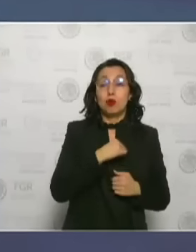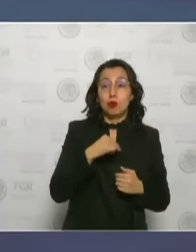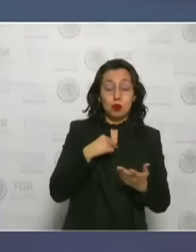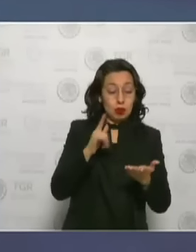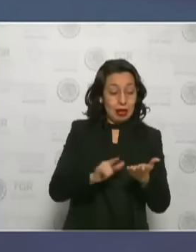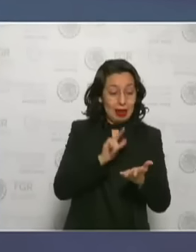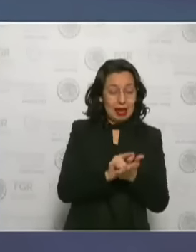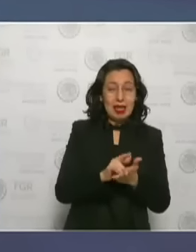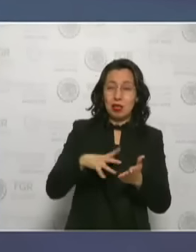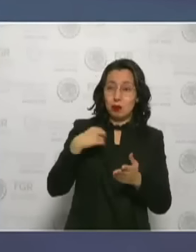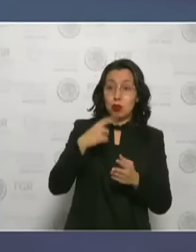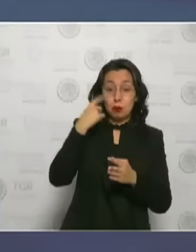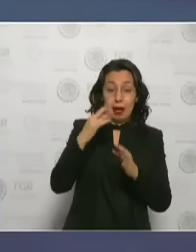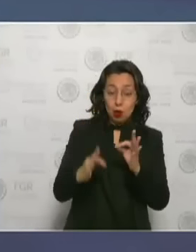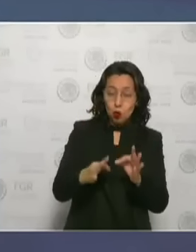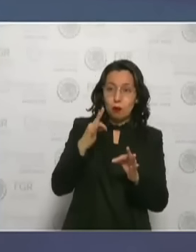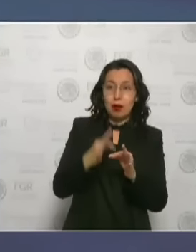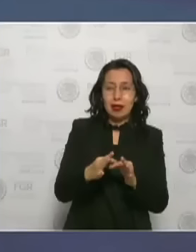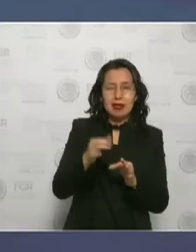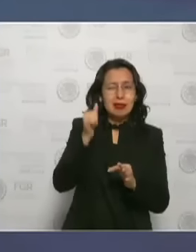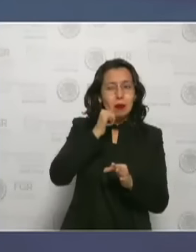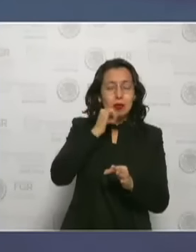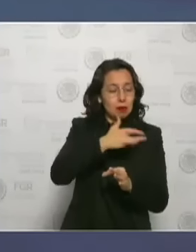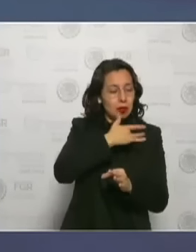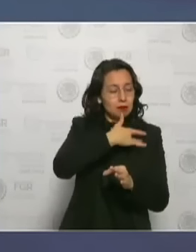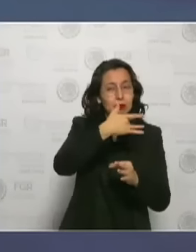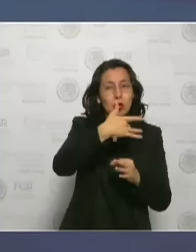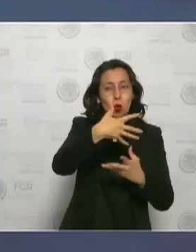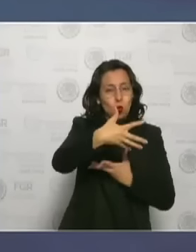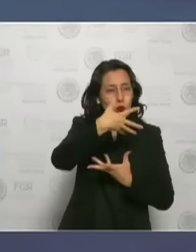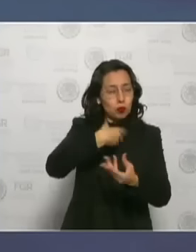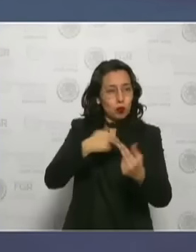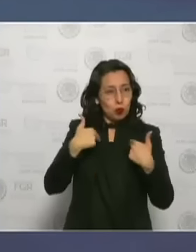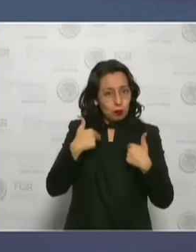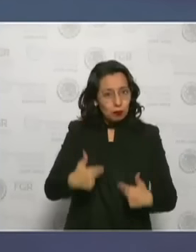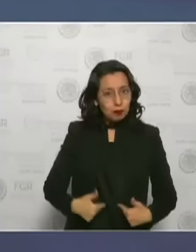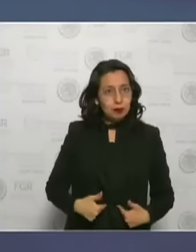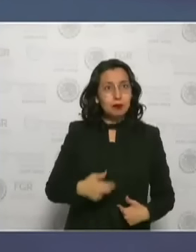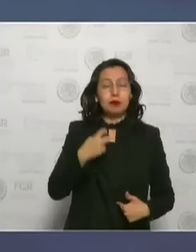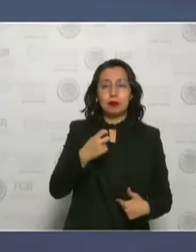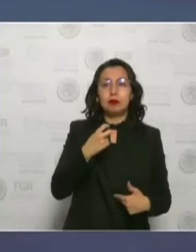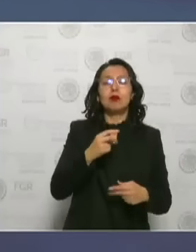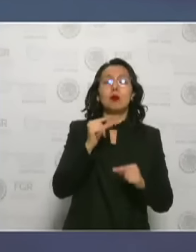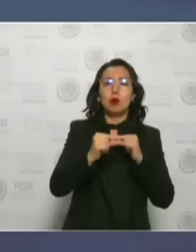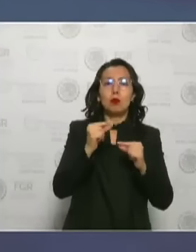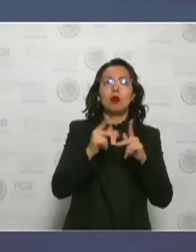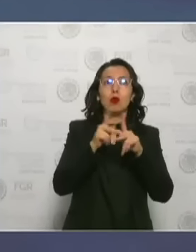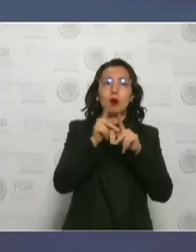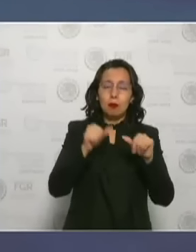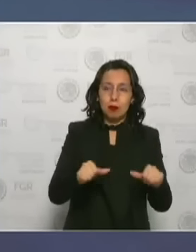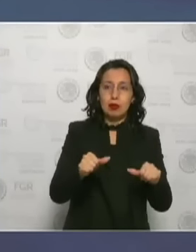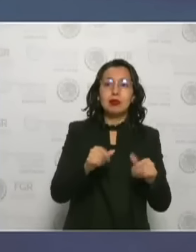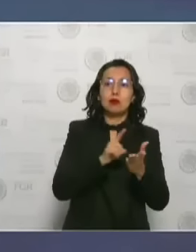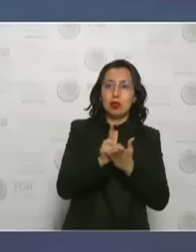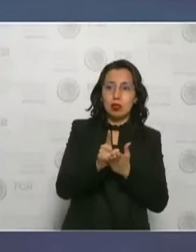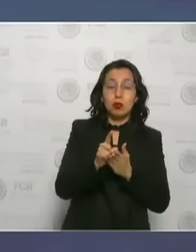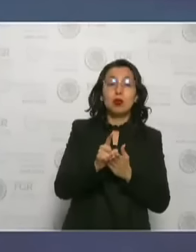ley lograremos consolidar el estado de derecho que nuestra nación demanda y que merece.